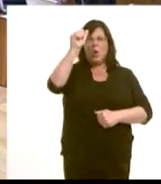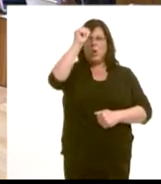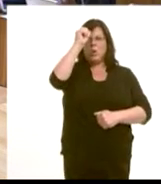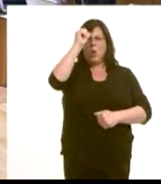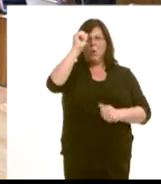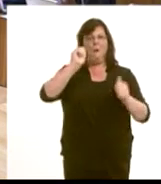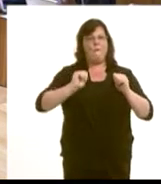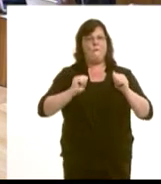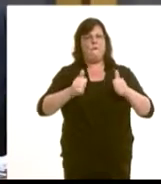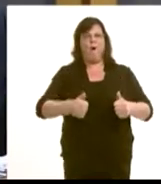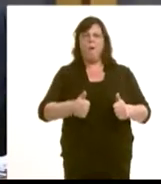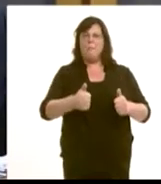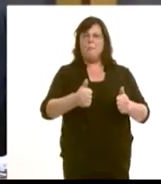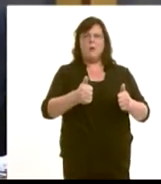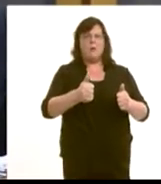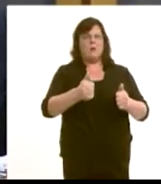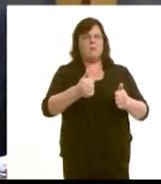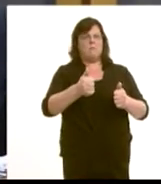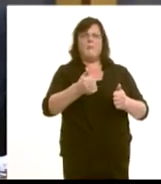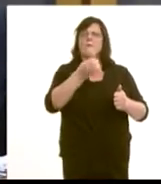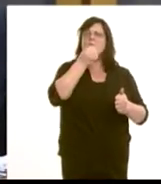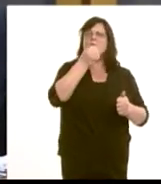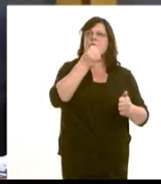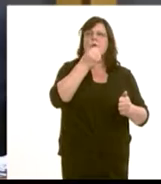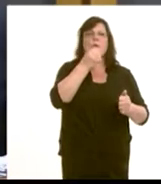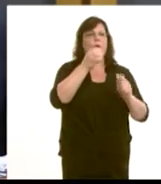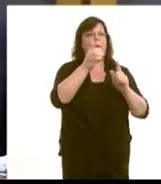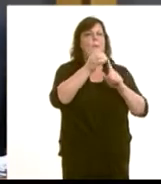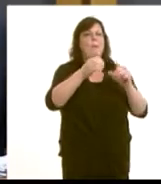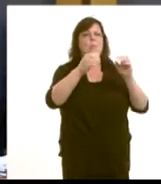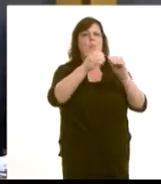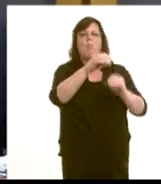parthau nitradau ymaóyw tatws, wrth gwrs, ac mae gan datws cynnar sir Benfro statws